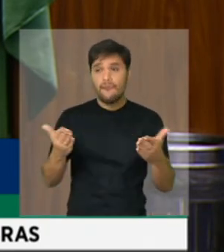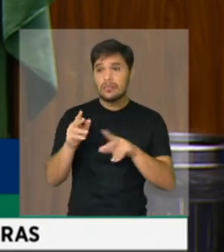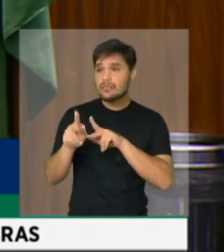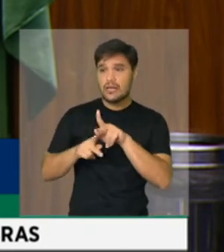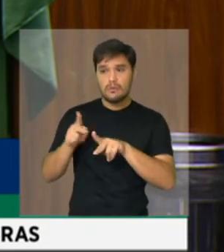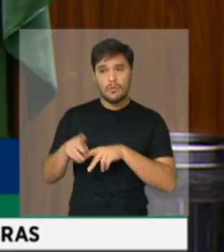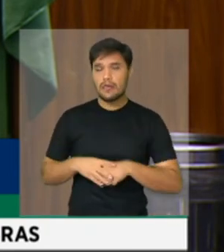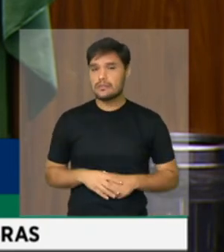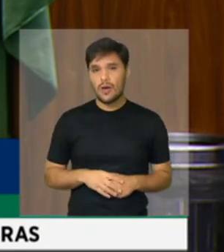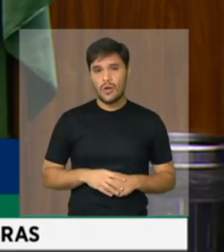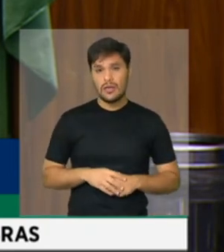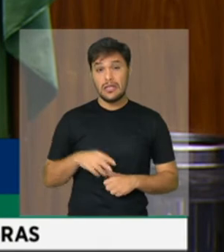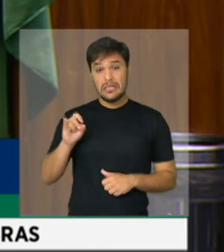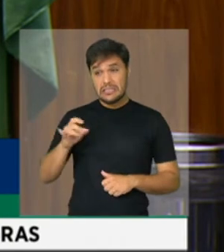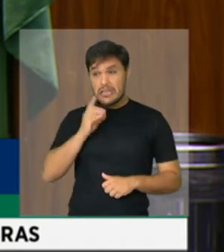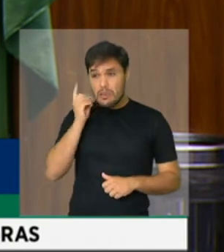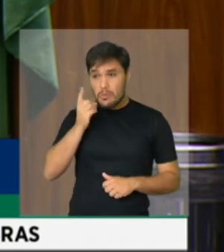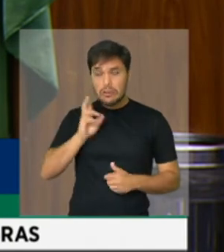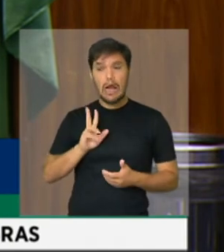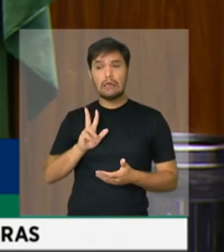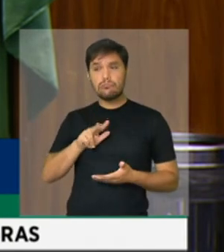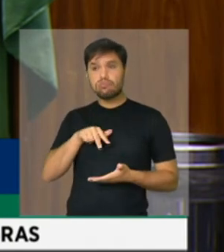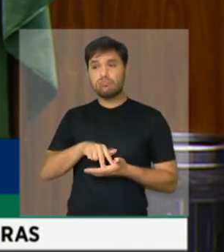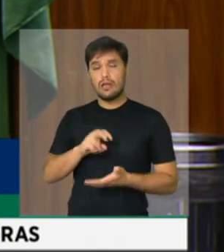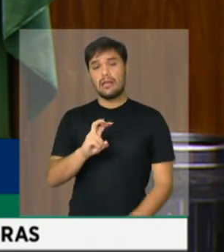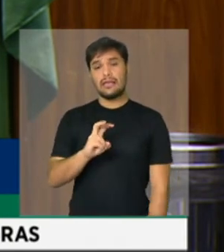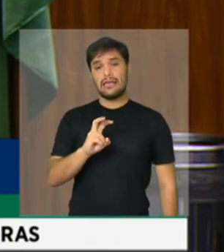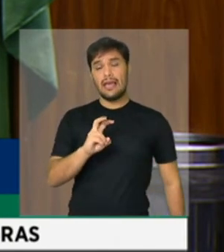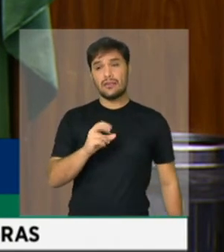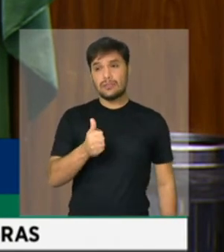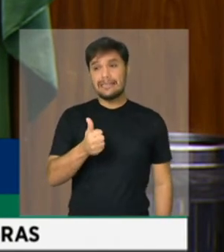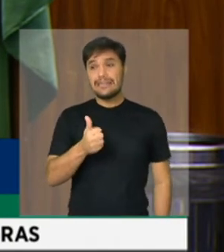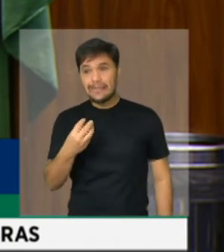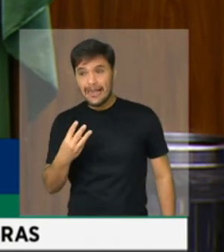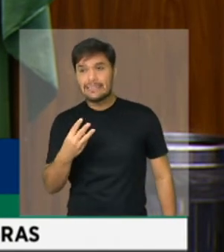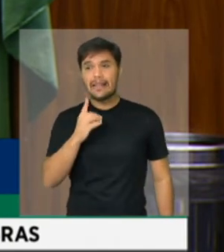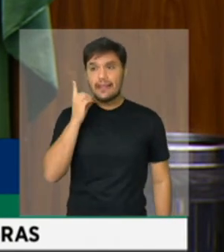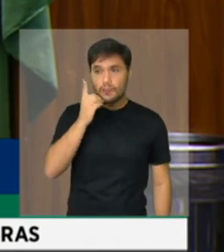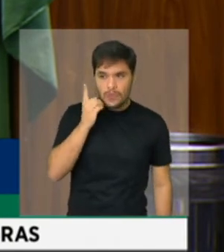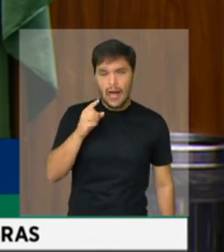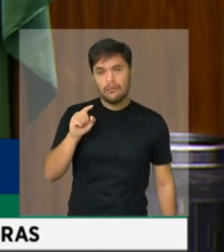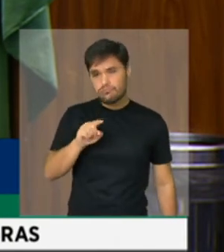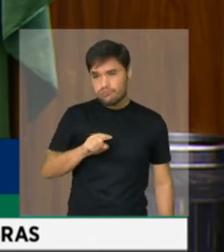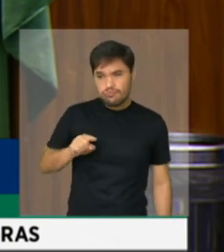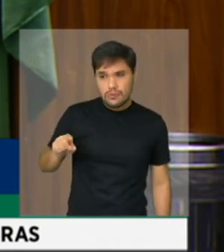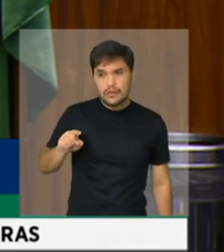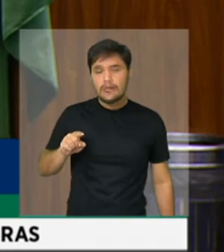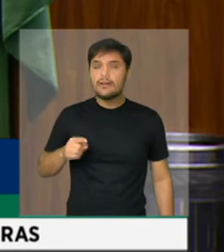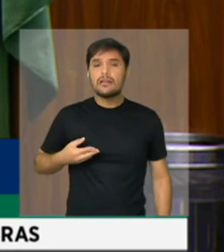DIRETAMENTE A SUA VIDA. AQUELES QUE AQUI CHEGARAM, OS 513 DEPUTADOS E DEPUTADAS CHEGARAM AQUI PARA REPRESENTAR